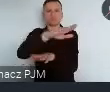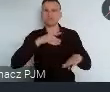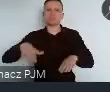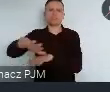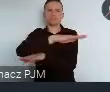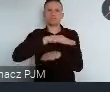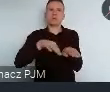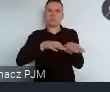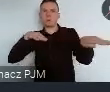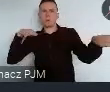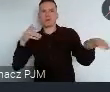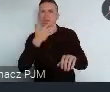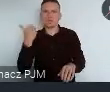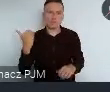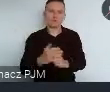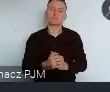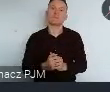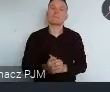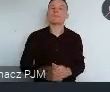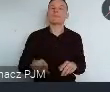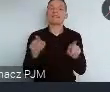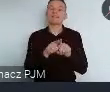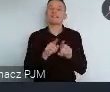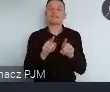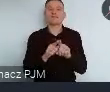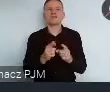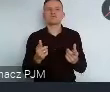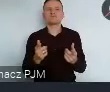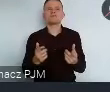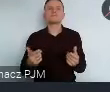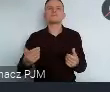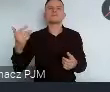Oprócz tego też bolączką naszego miasta wcześniej